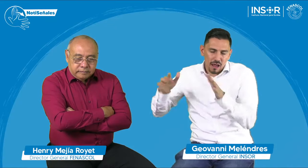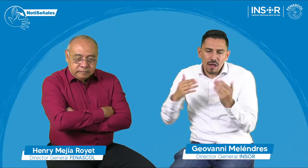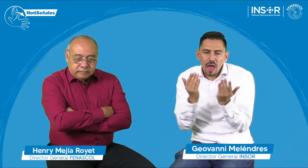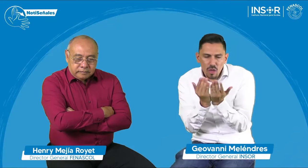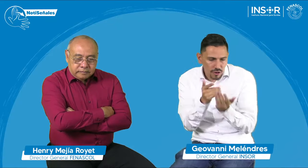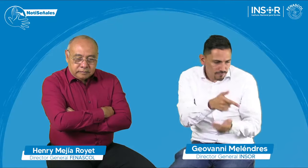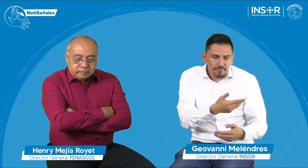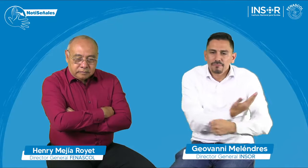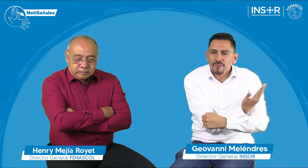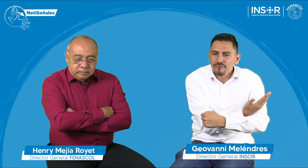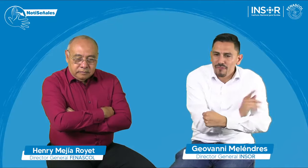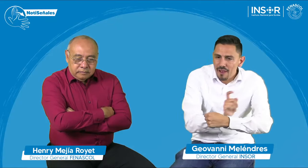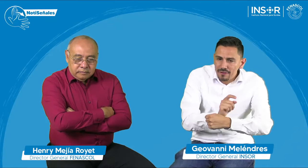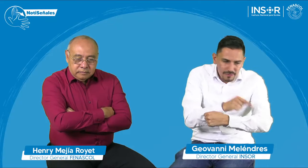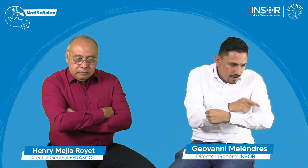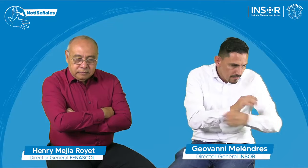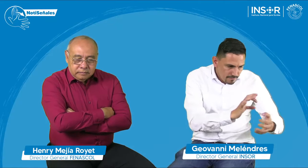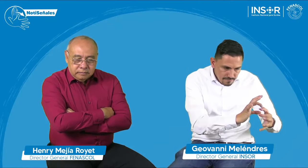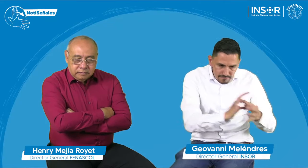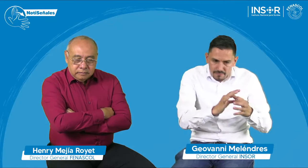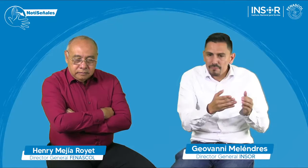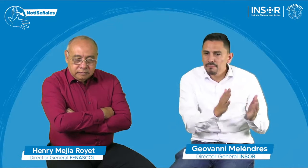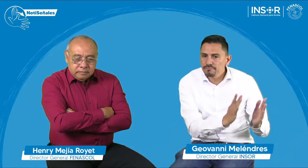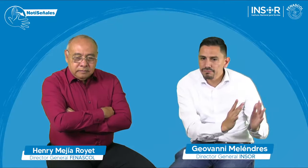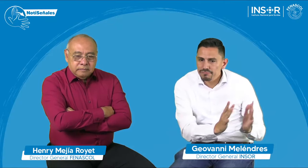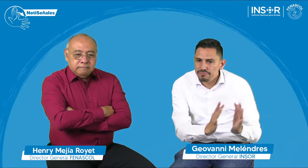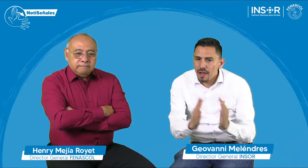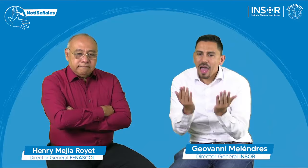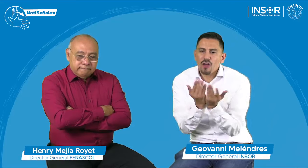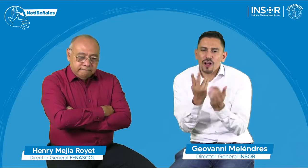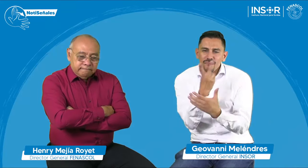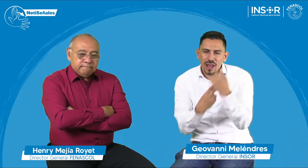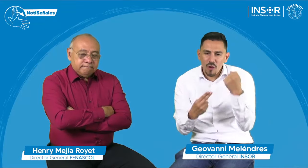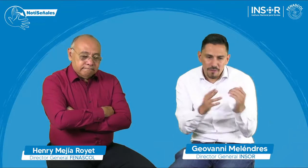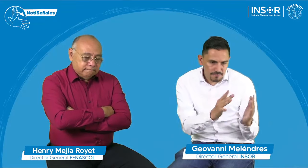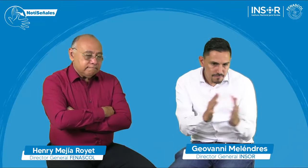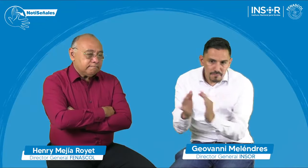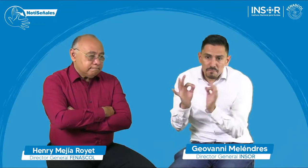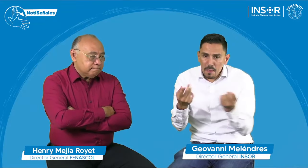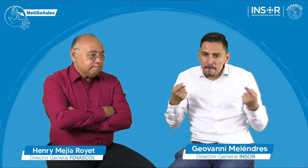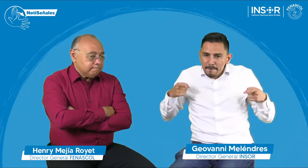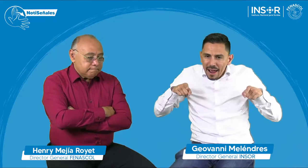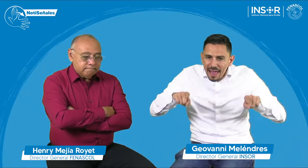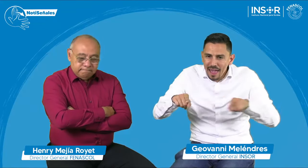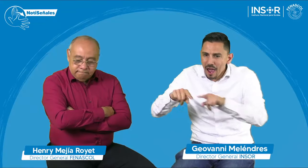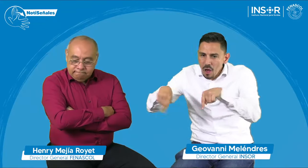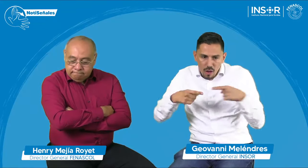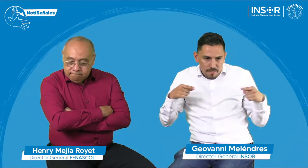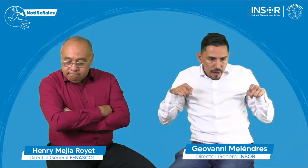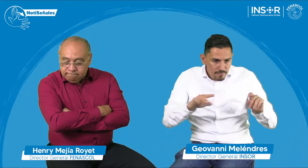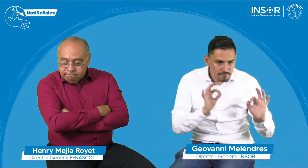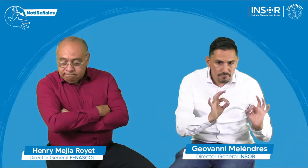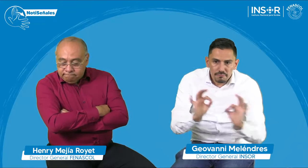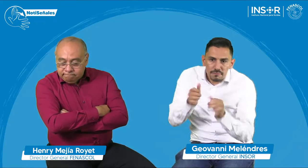el decreto catorce veintiuno ehh ya lo había mencionado anteriormente pero ligándolo a